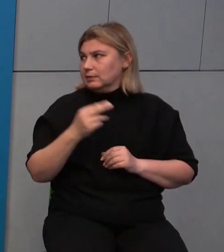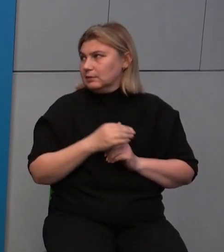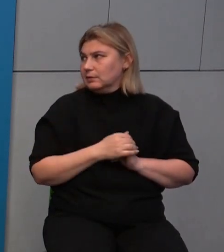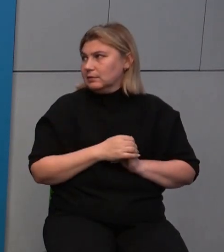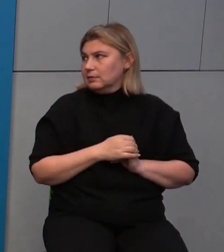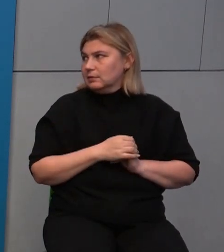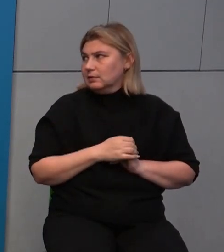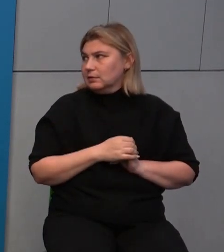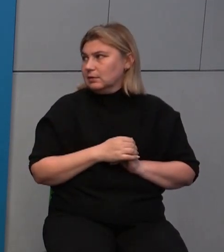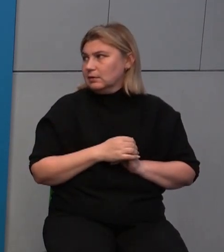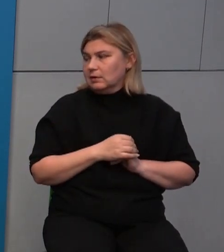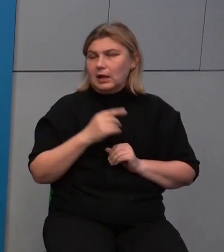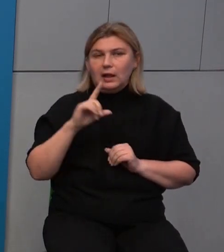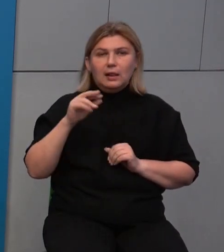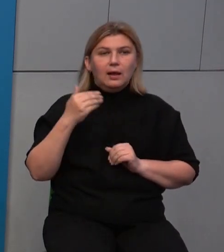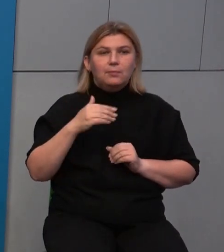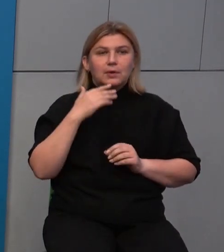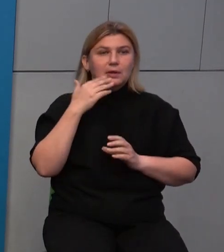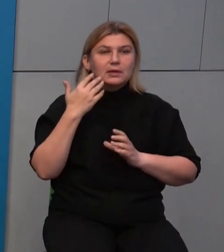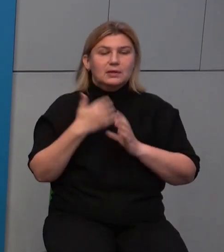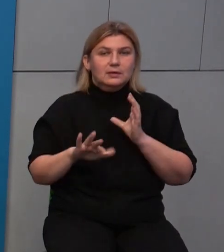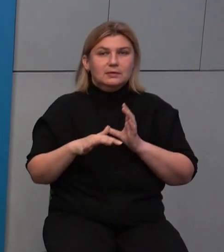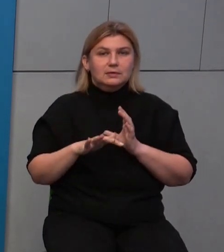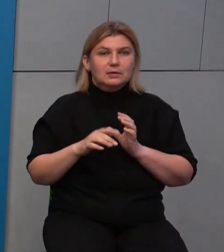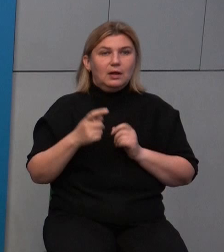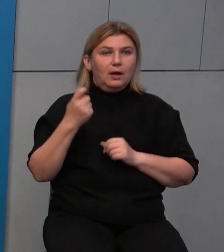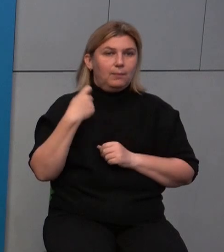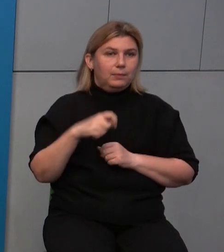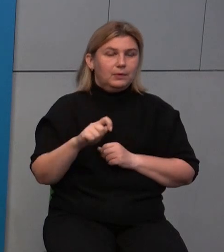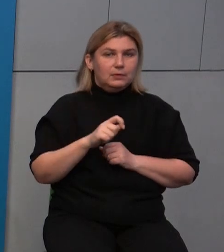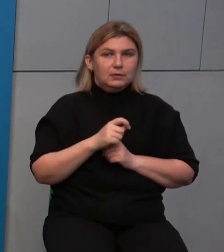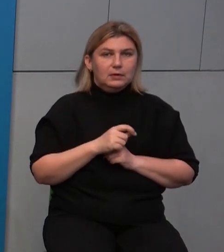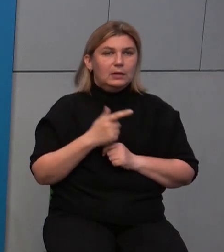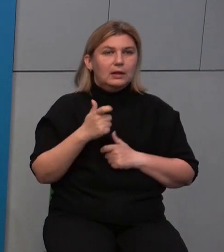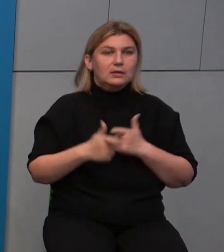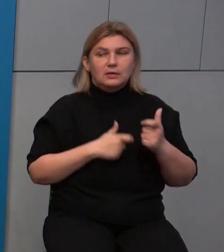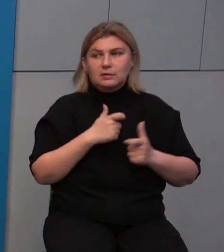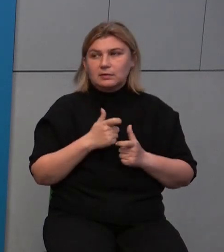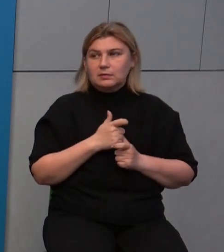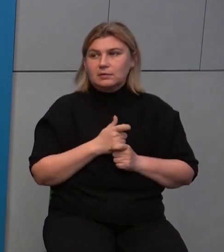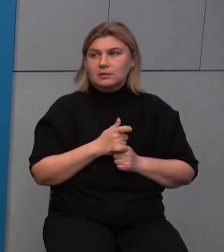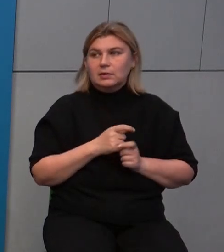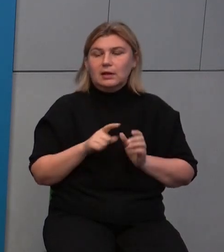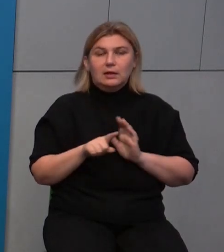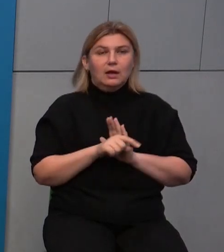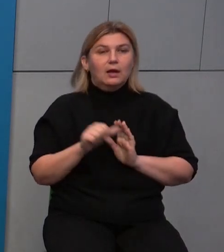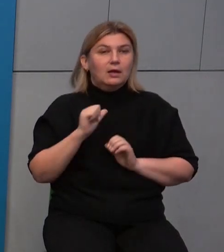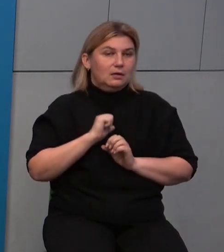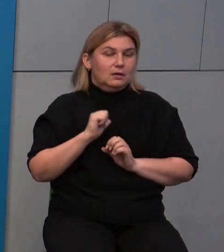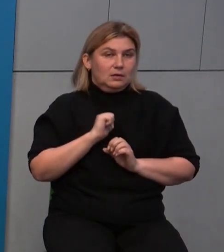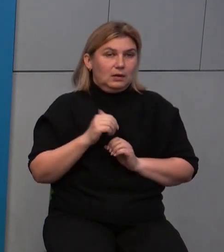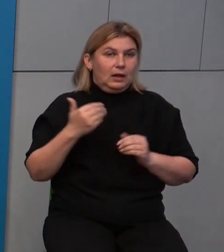I Lem naprawdę się starał nie utracić obywatelstwa, ale też nie robił tego dla siebie, tylko po prostu nie chciał odciąć